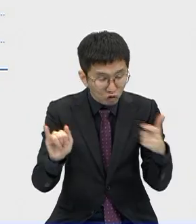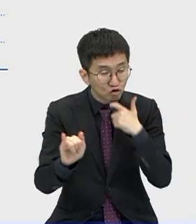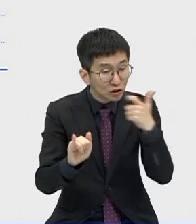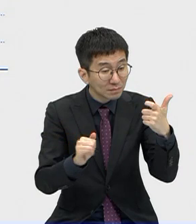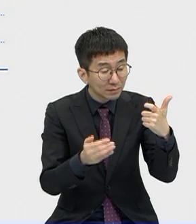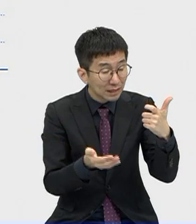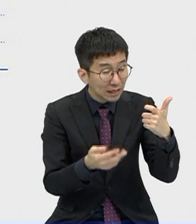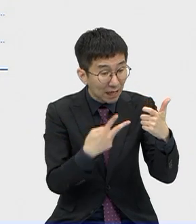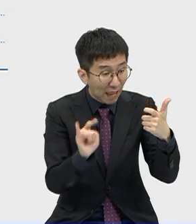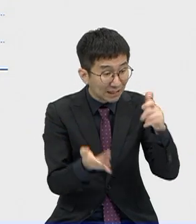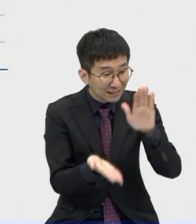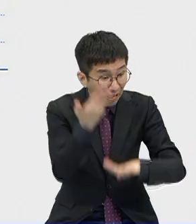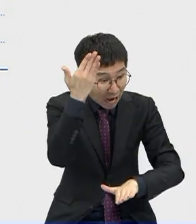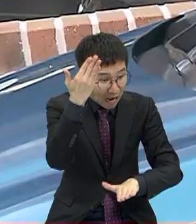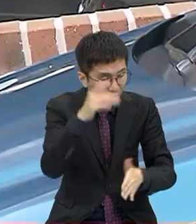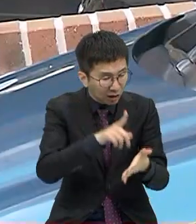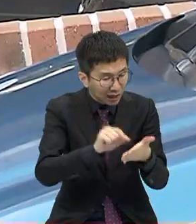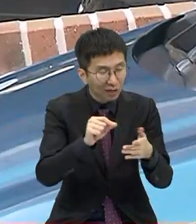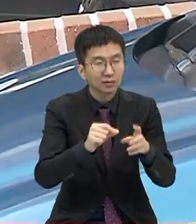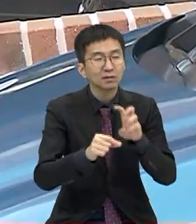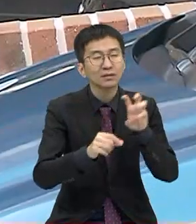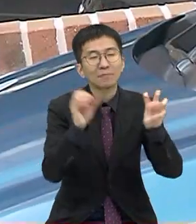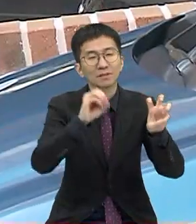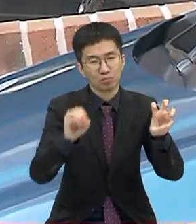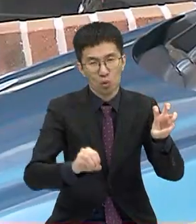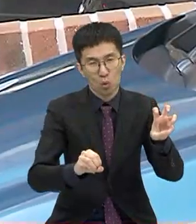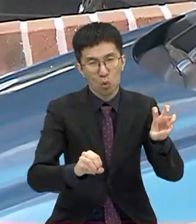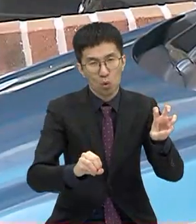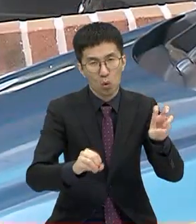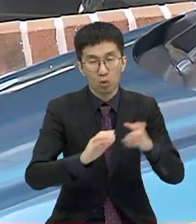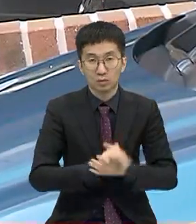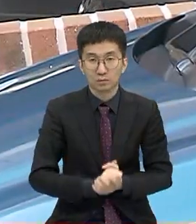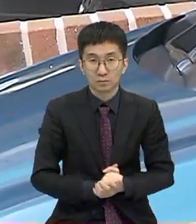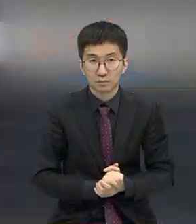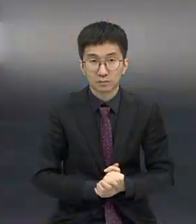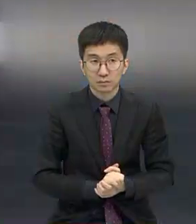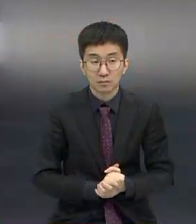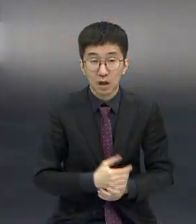늘었습니다. 주요 관리 지표인 위중증 환자와 사망자